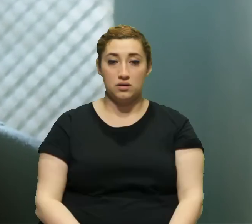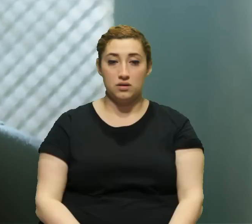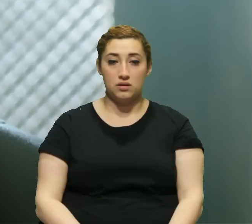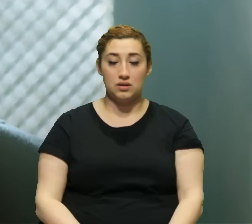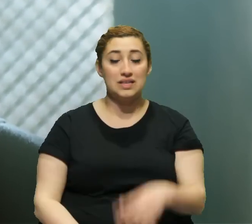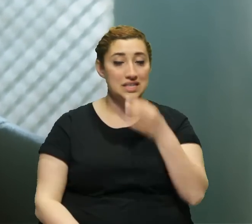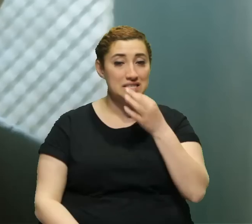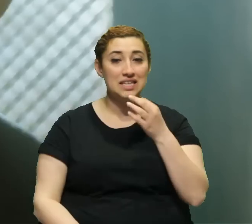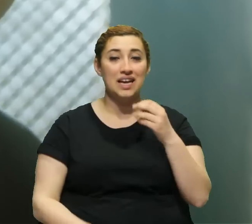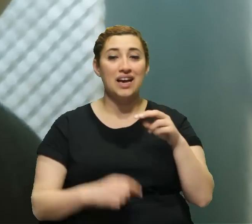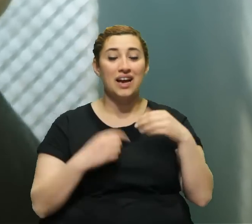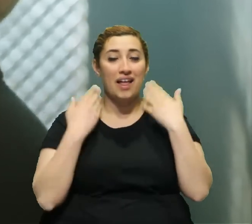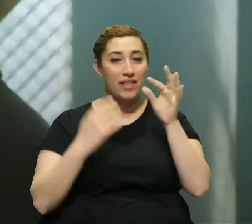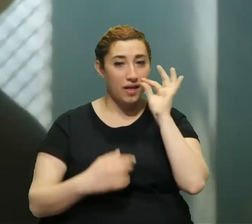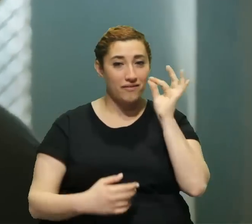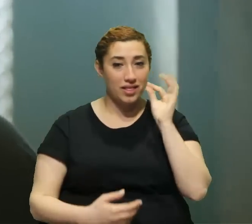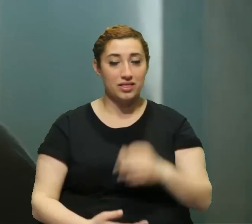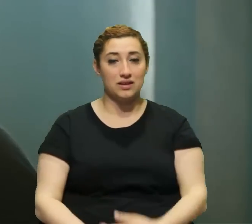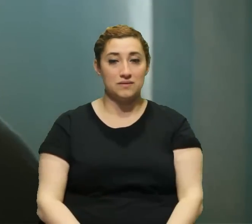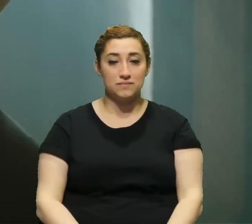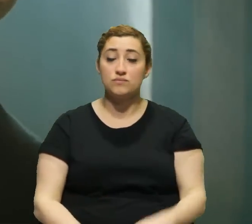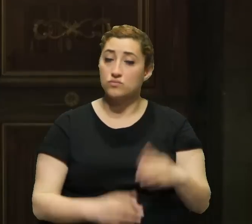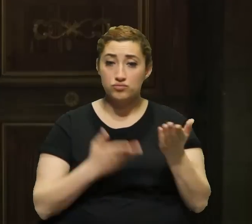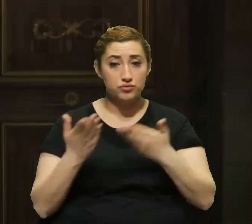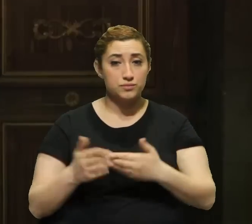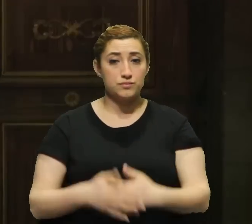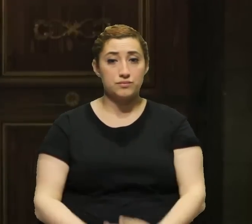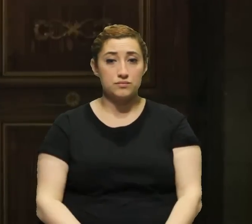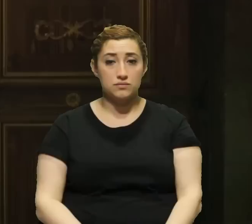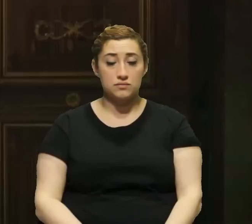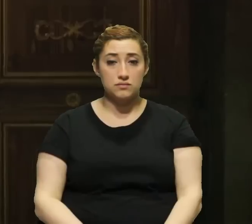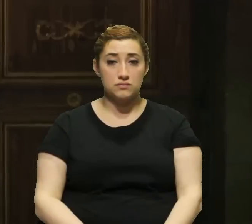Destur Kadı Efendi. Buyur.